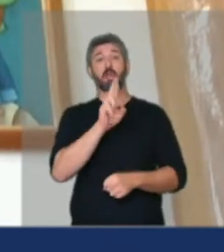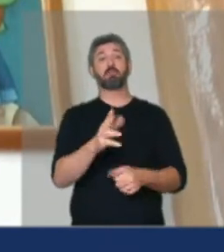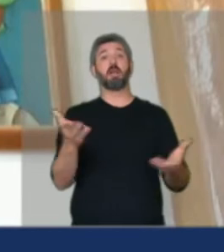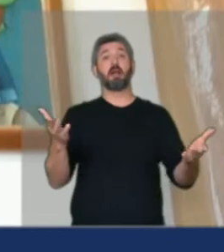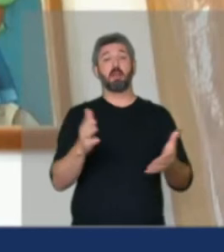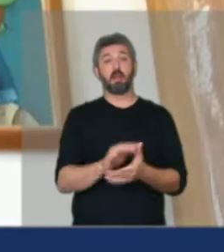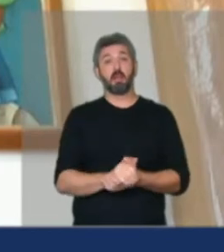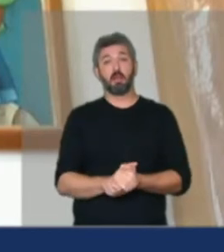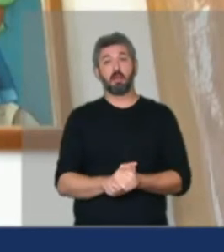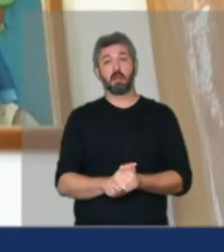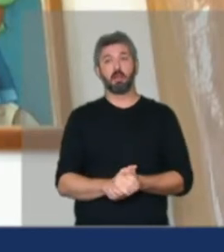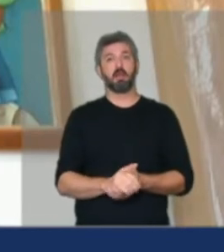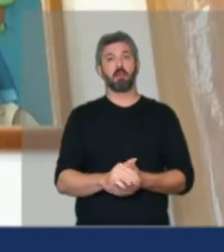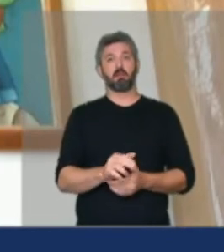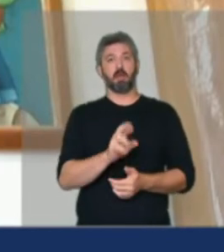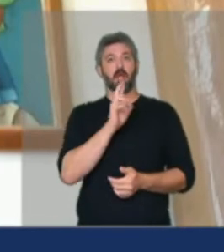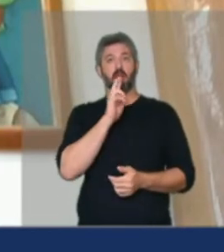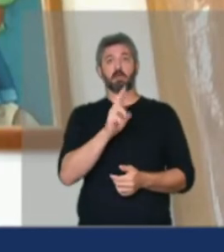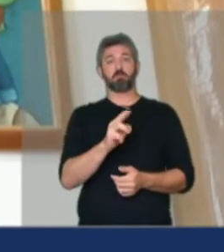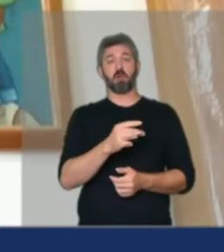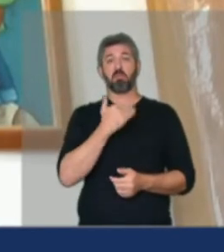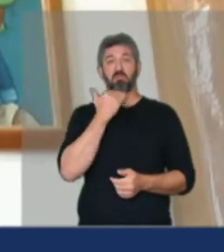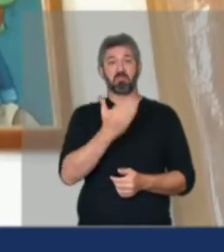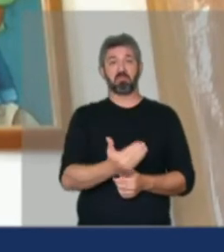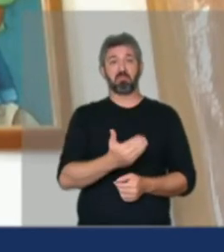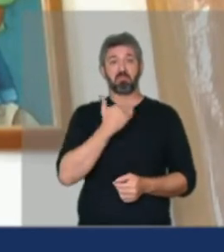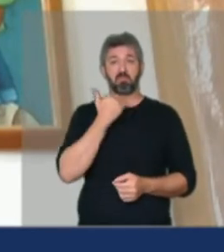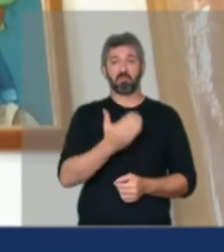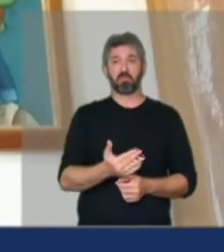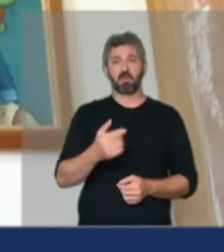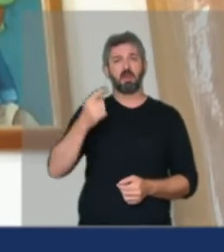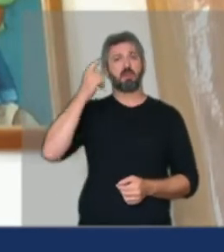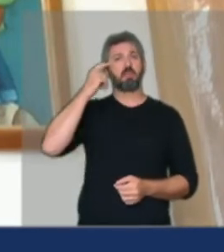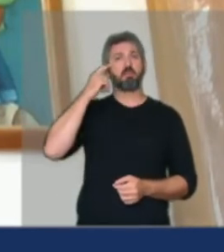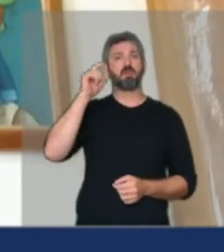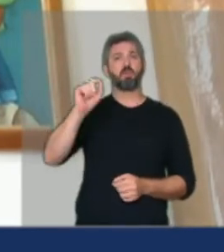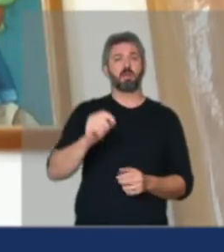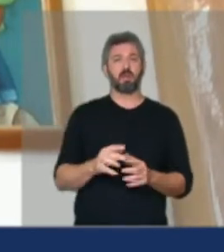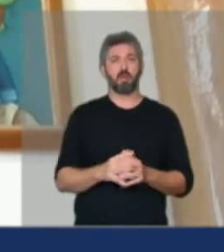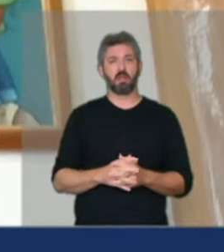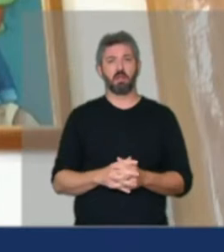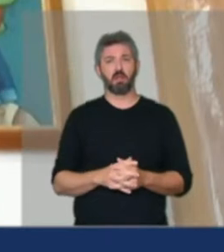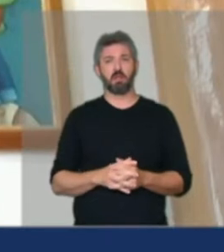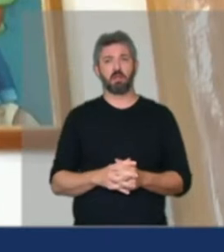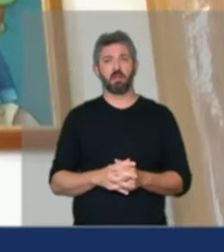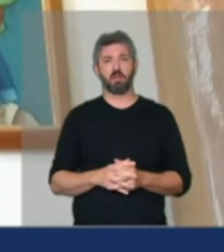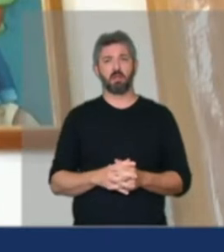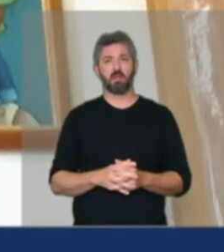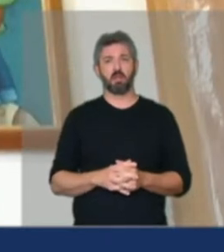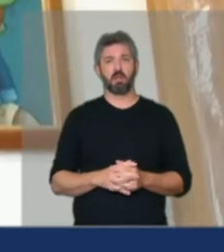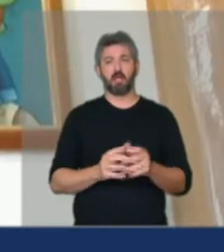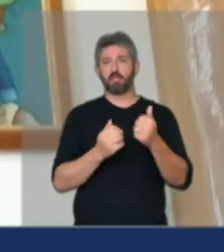DESSA CASA. UMA RESPOSTA QUE NÃO VEM. O QUE PENSA O PRESIDENTE? O QUE PENSA A MESA DIRETORA DA CASA? O QUE PENSAM AS LIDERANÇAS, A NÃO SER UMA